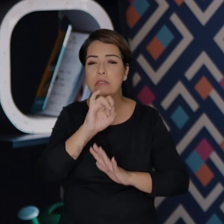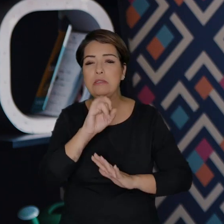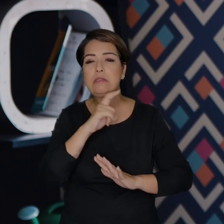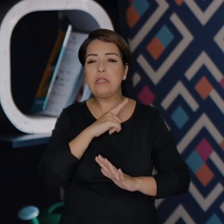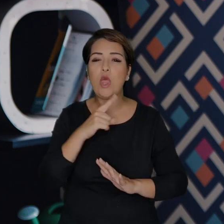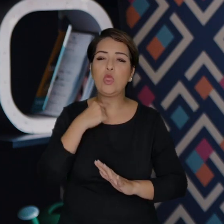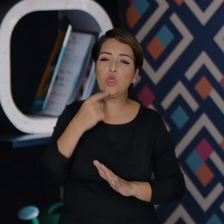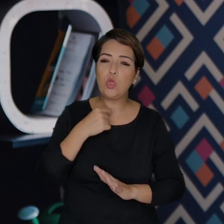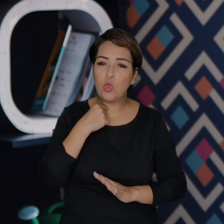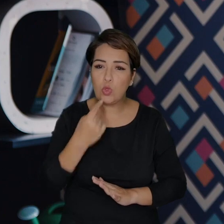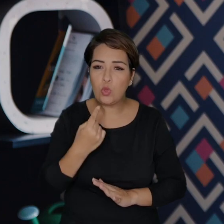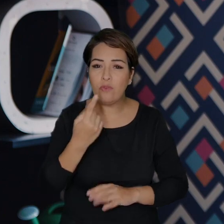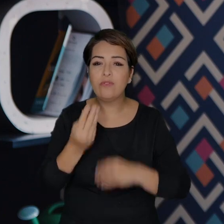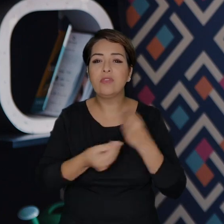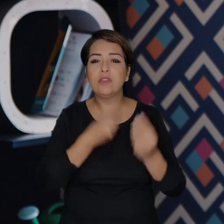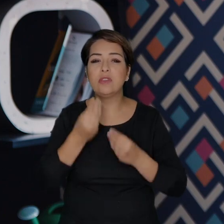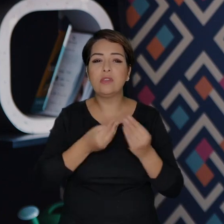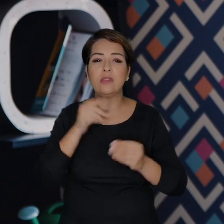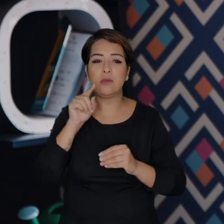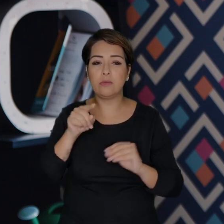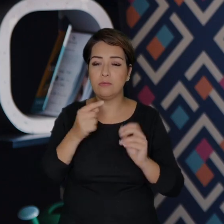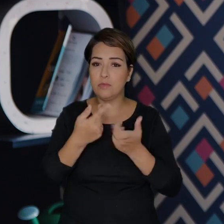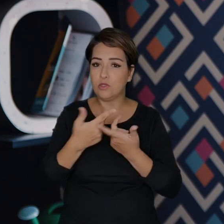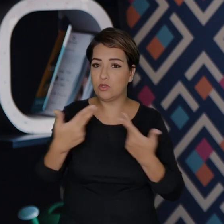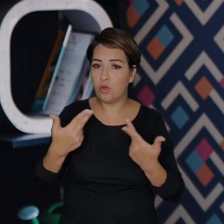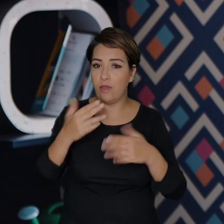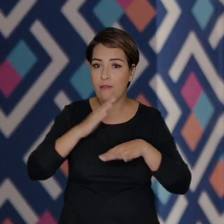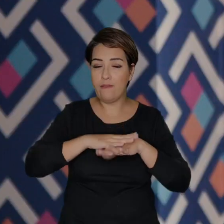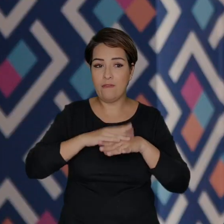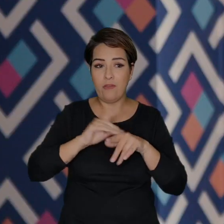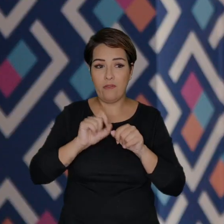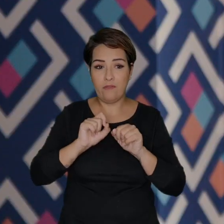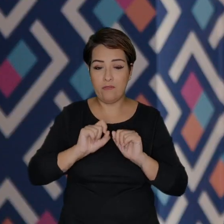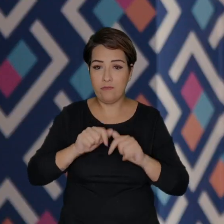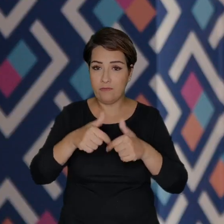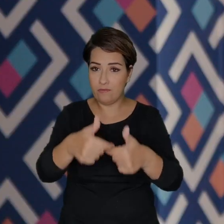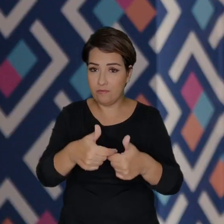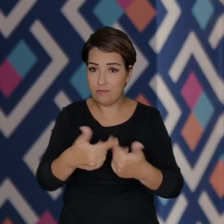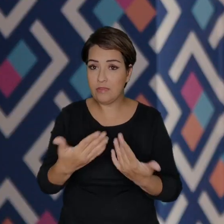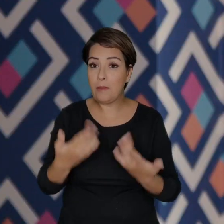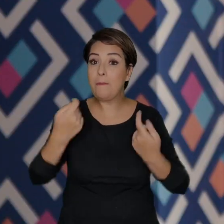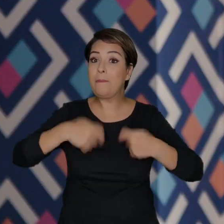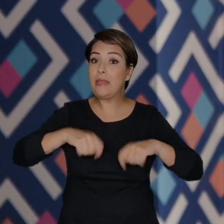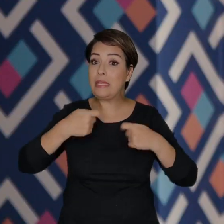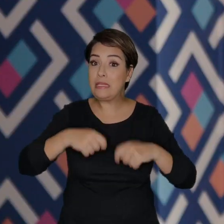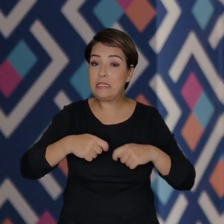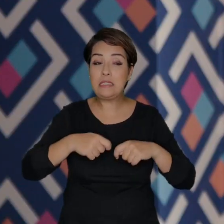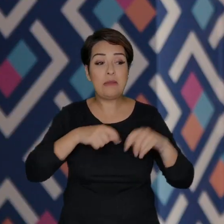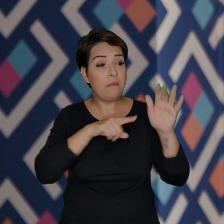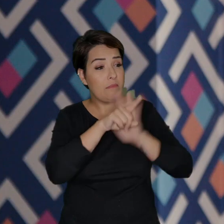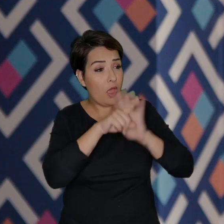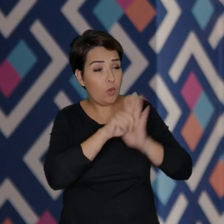caso a gente tenha dúvidas, em que condição essa peça foi feita. Fazer esse questionamento para a marca